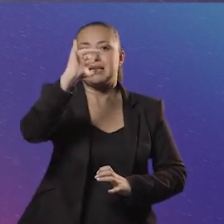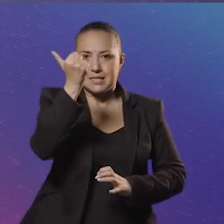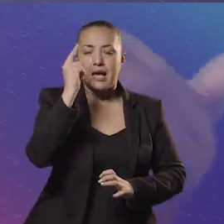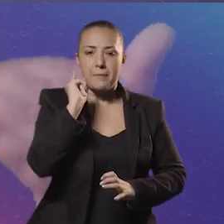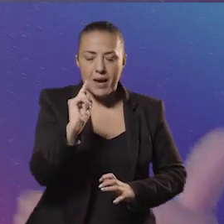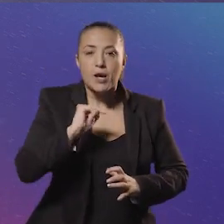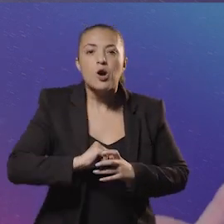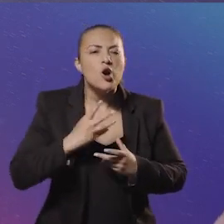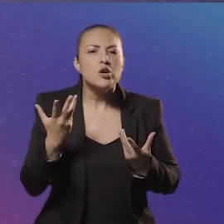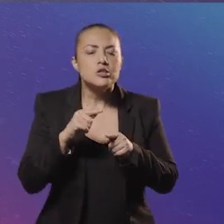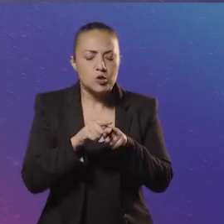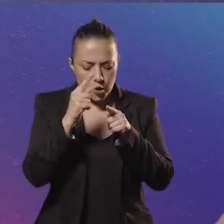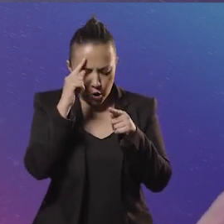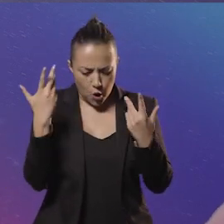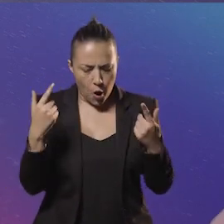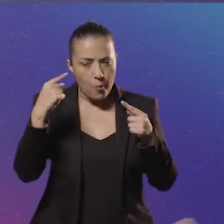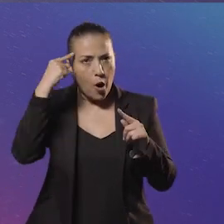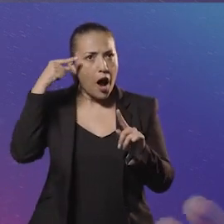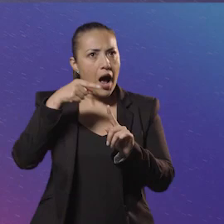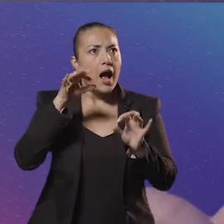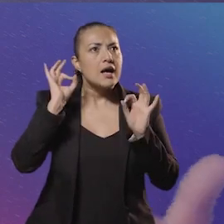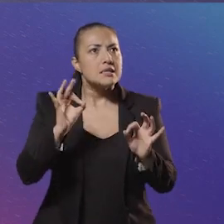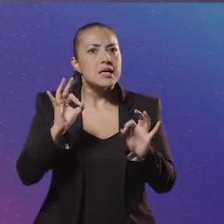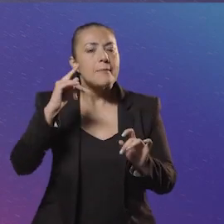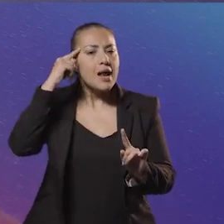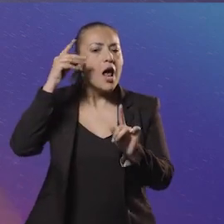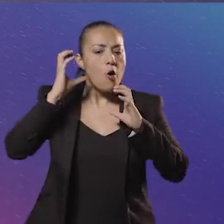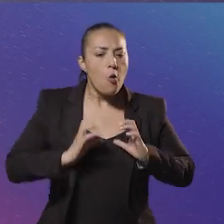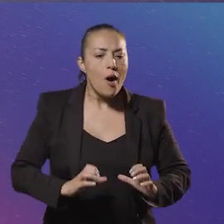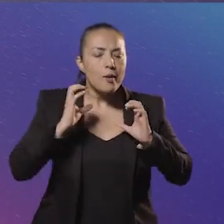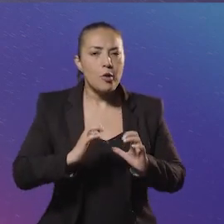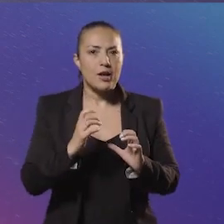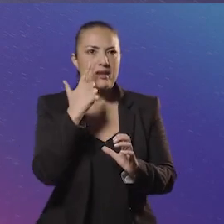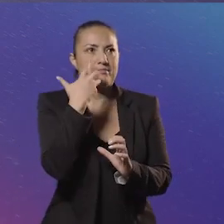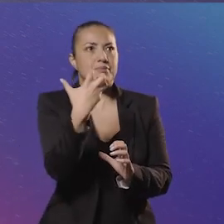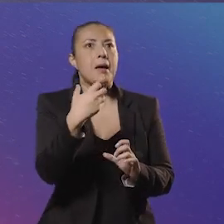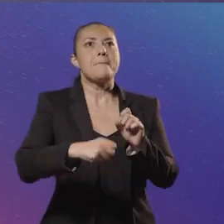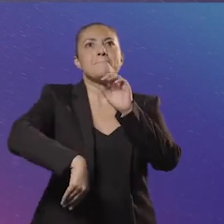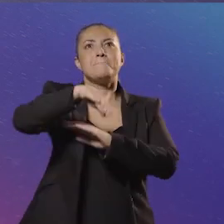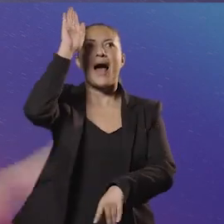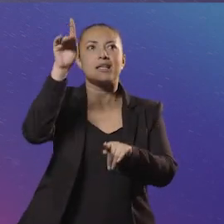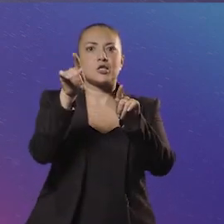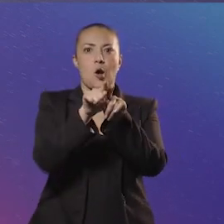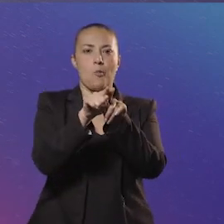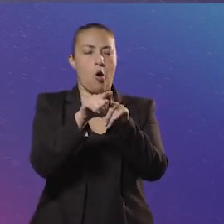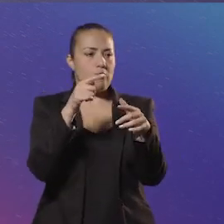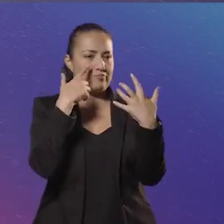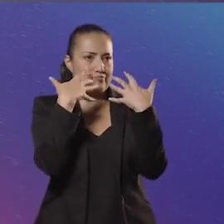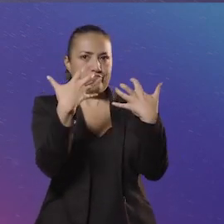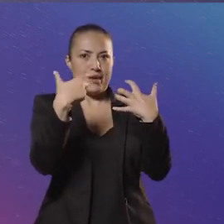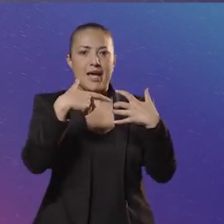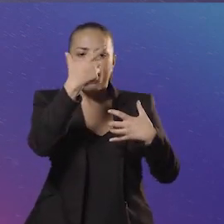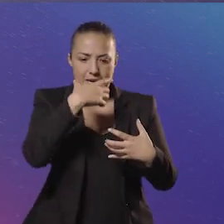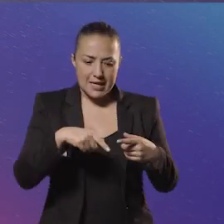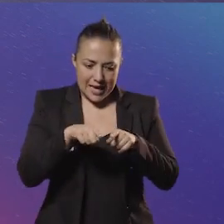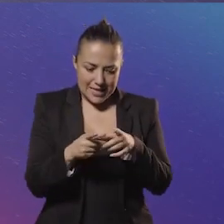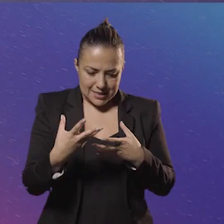y eliminarlo de ese lugar, como no reivindicar que es el cuerpo el que protagoniza de alguna manera, como ese escenario,